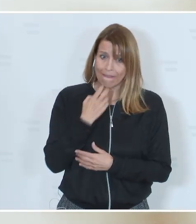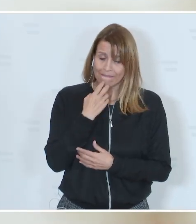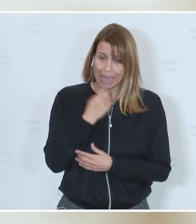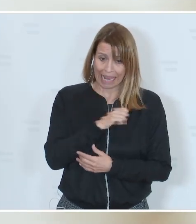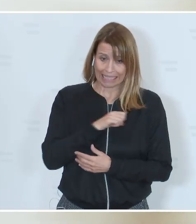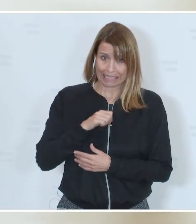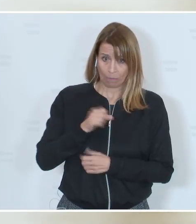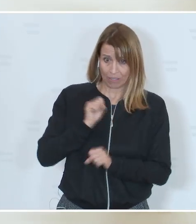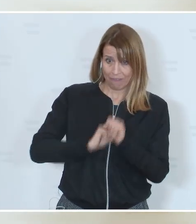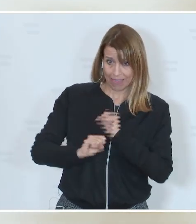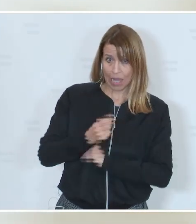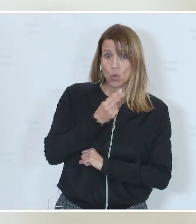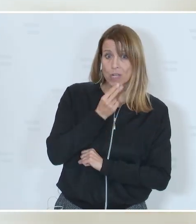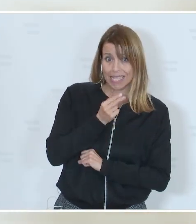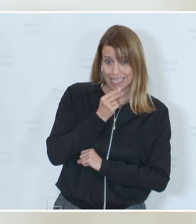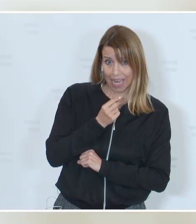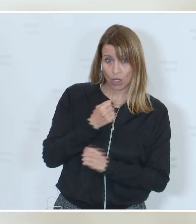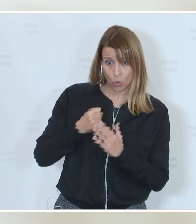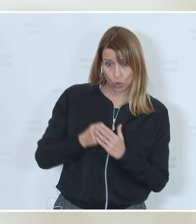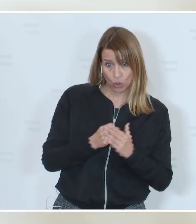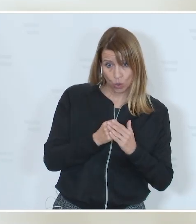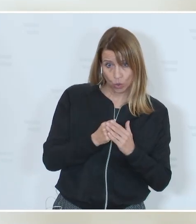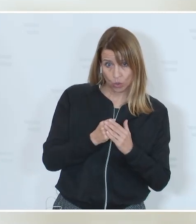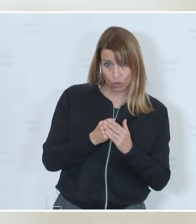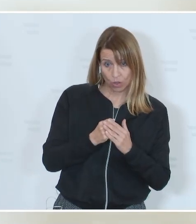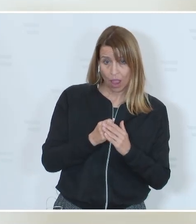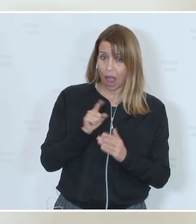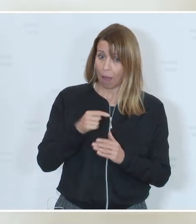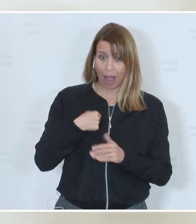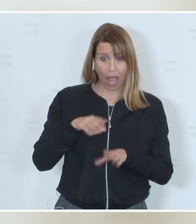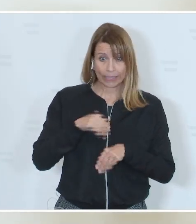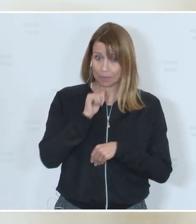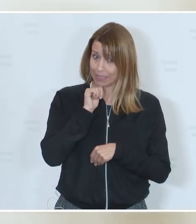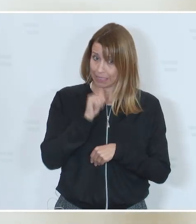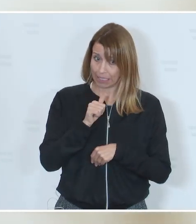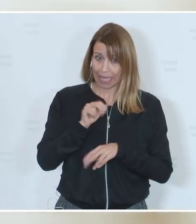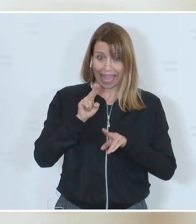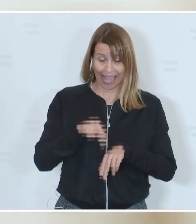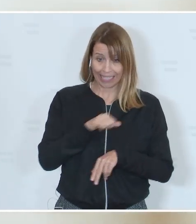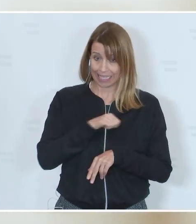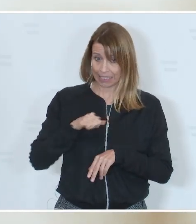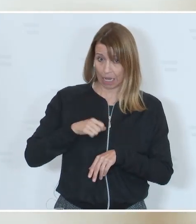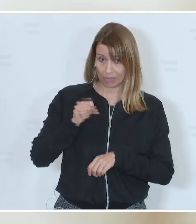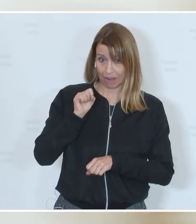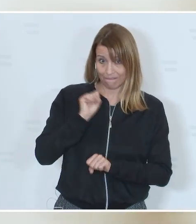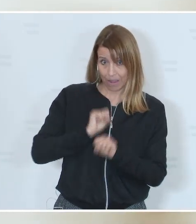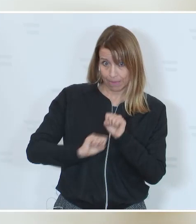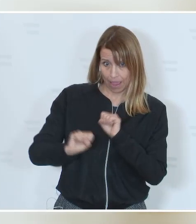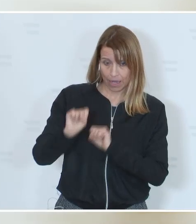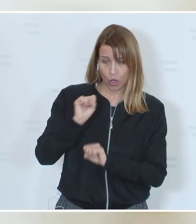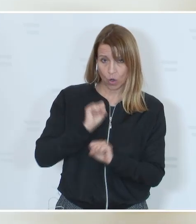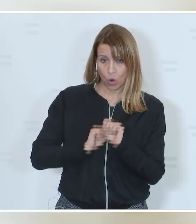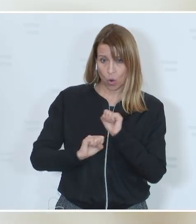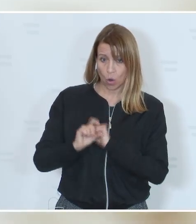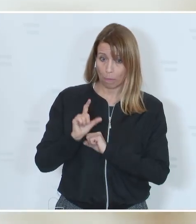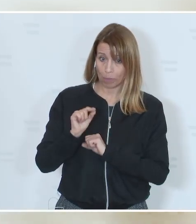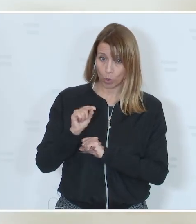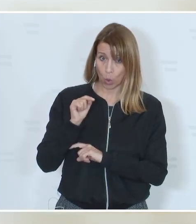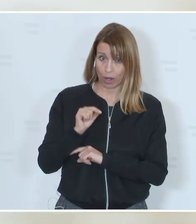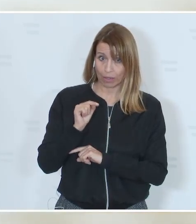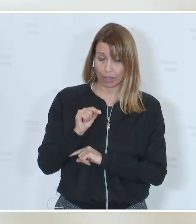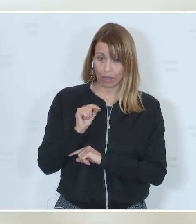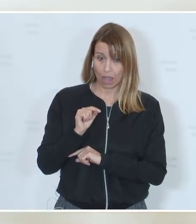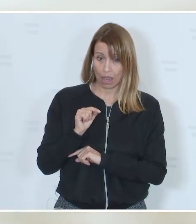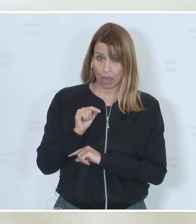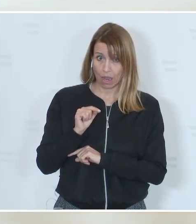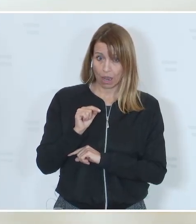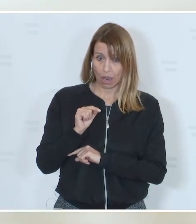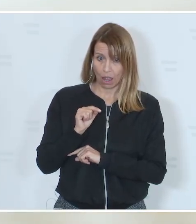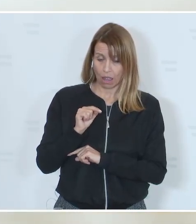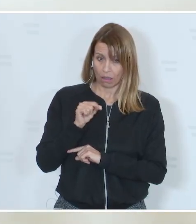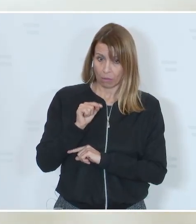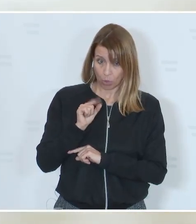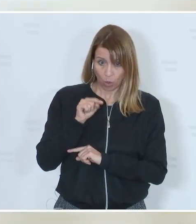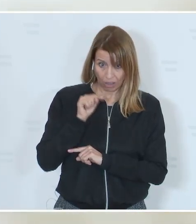Aber ich akzeptiere nicht, dass dieses Recht auf Selbstverteidigung zu einer ausgeweiteten